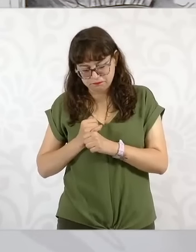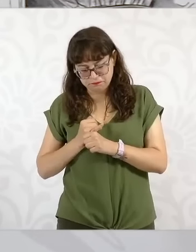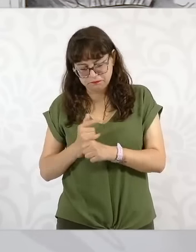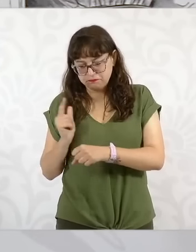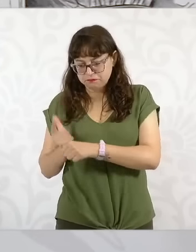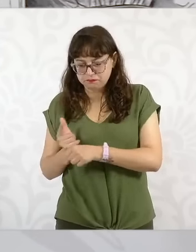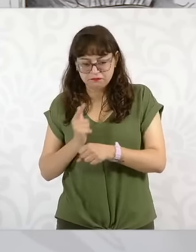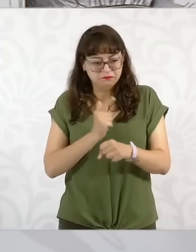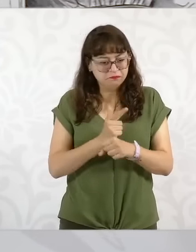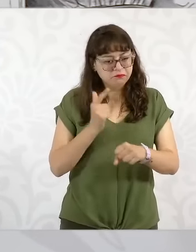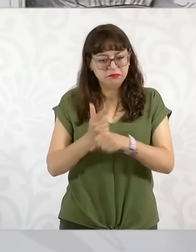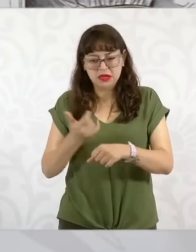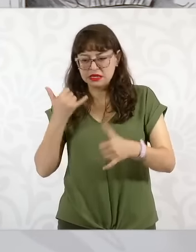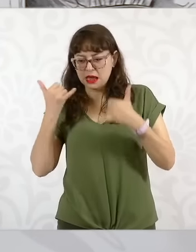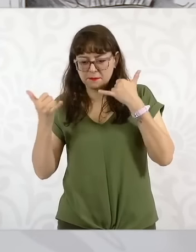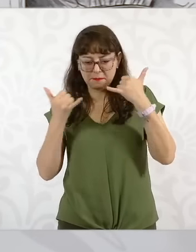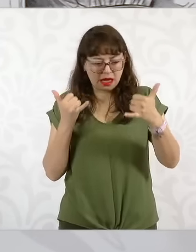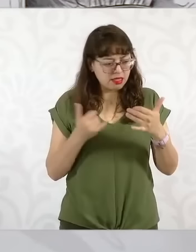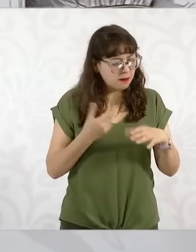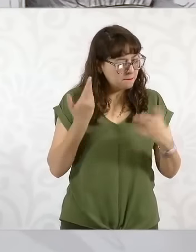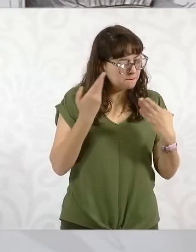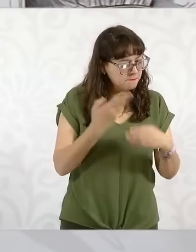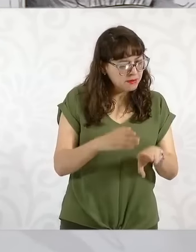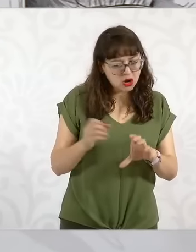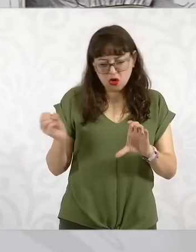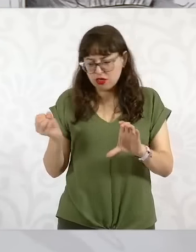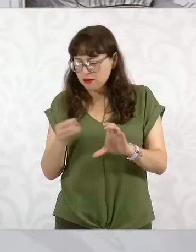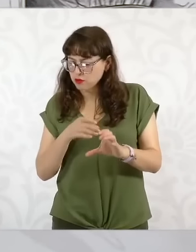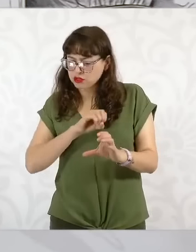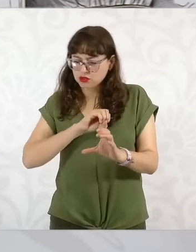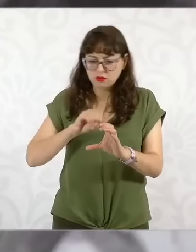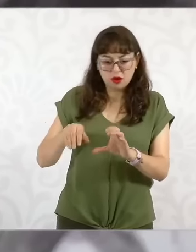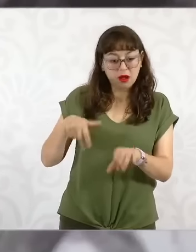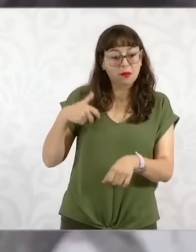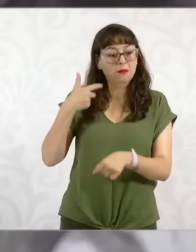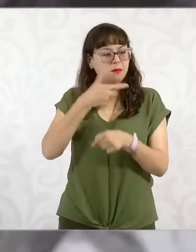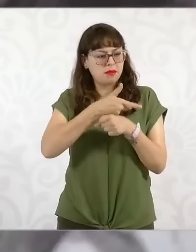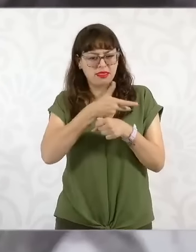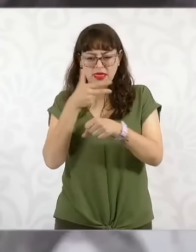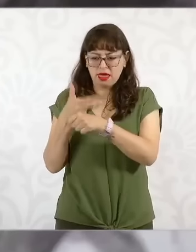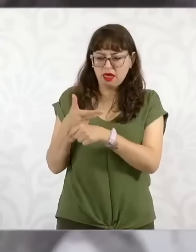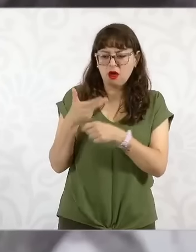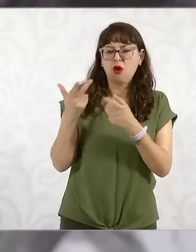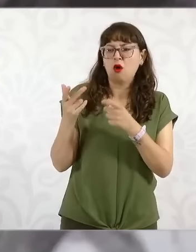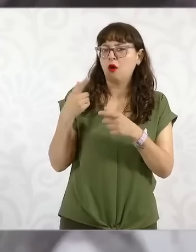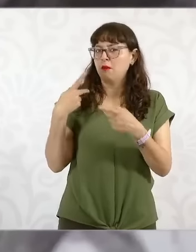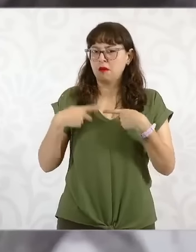telefónicos, movimientos financieros y depósitos bancarios, videograba entrevistas, recorridos y